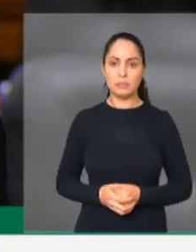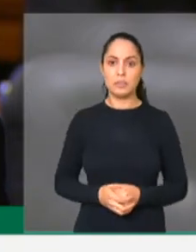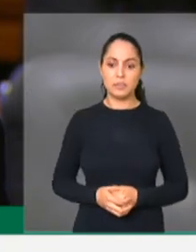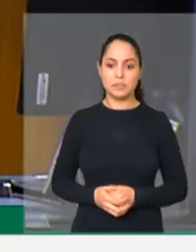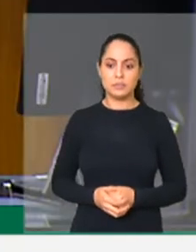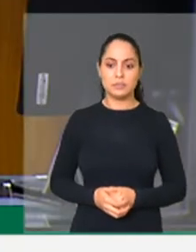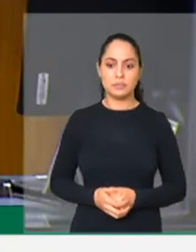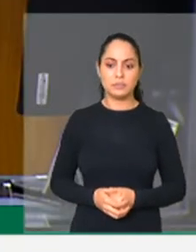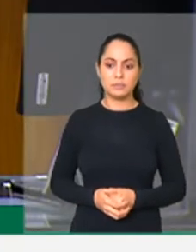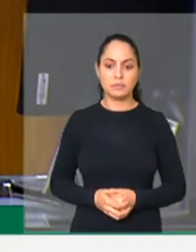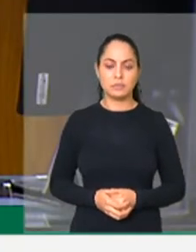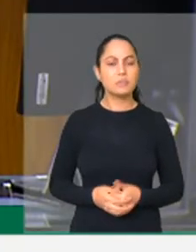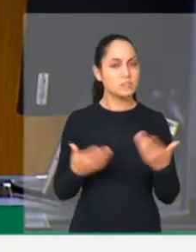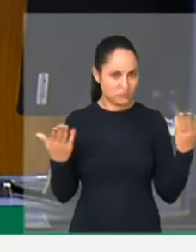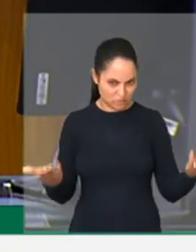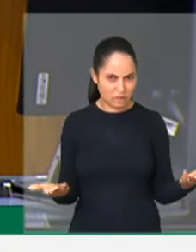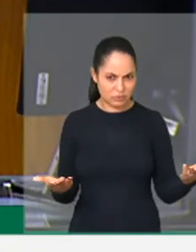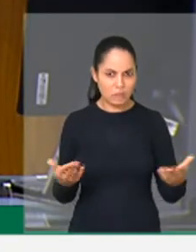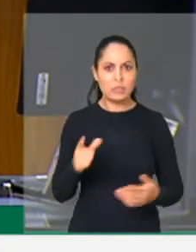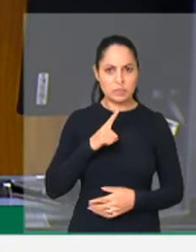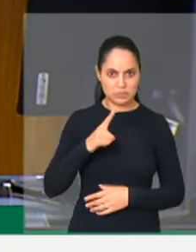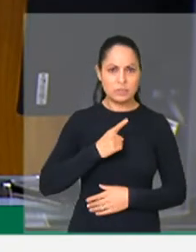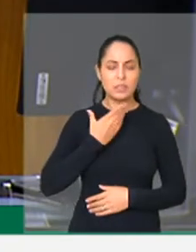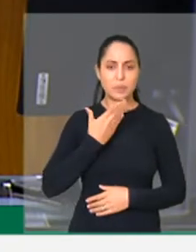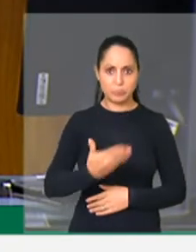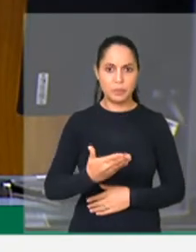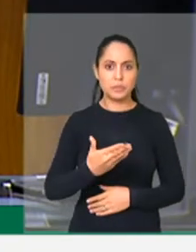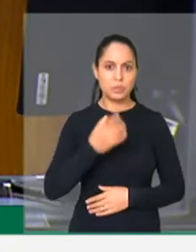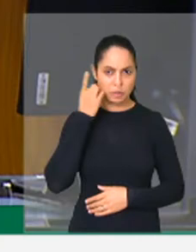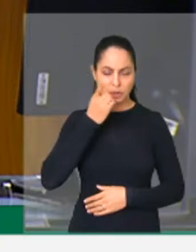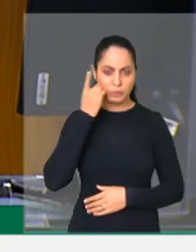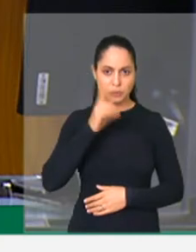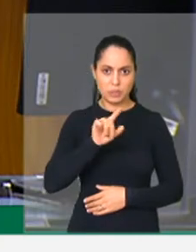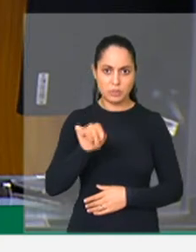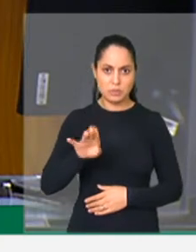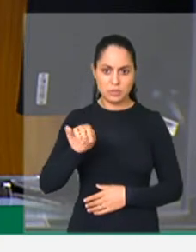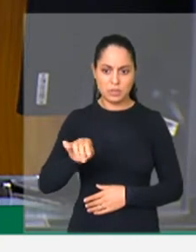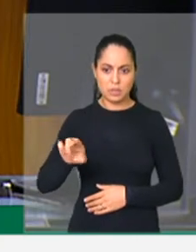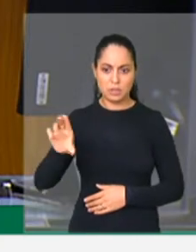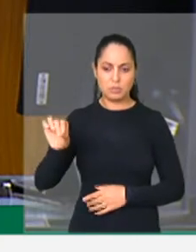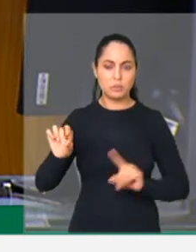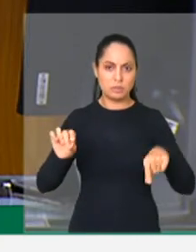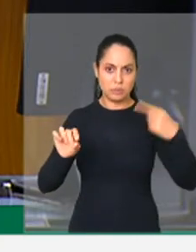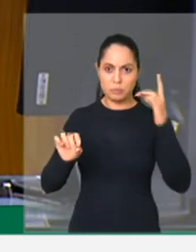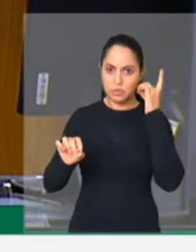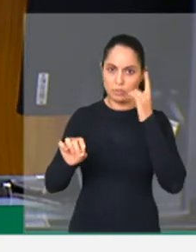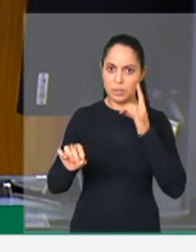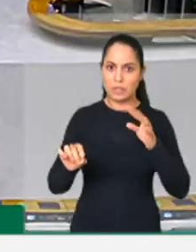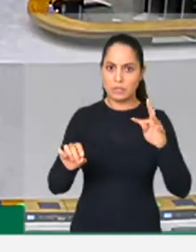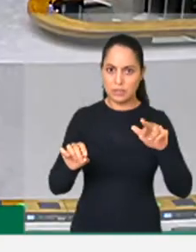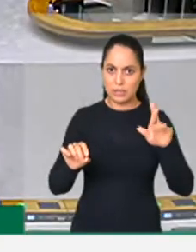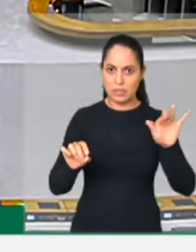COM A PALAVRA, POR FAVOR. DEPUTADO ZÉ NETO, DEPUTADO FONTANA, POR FAVOR. -- [DEPUTADO]: SENHOR PRESIDENTE, NÃO PODIA DEIXAR AQUI DE REGISTRAR A NOSSA SOLIDARIEDADE AOS TRABALHADORES E TRABALHADORAS